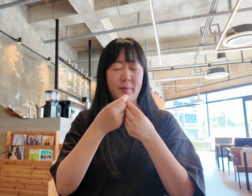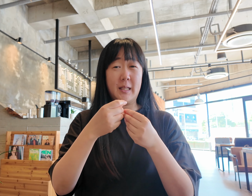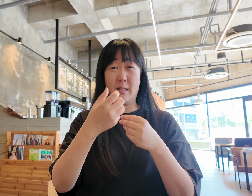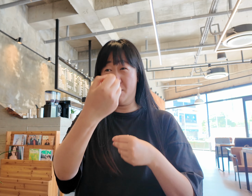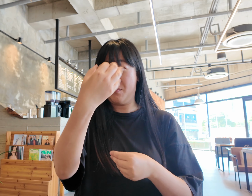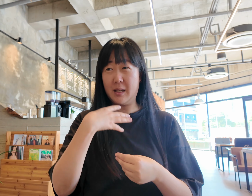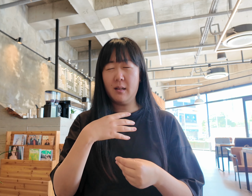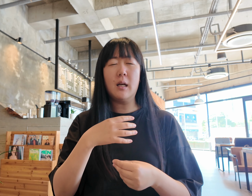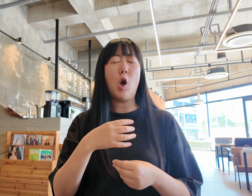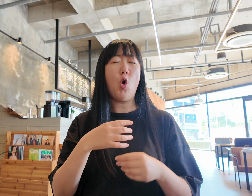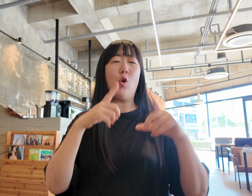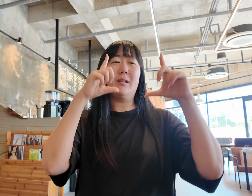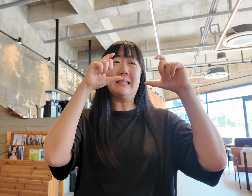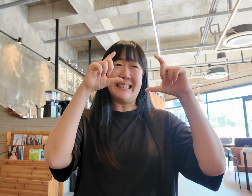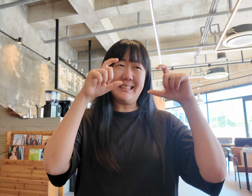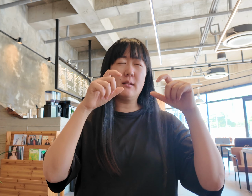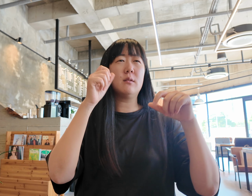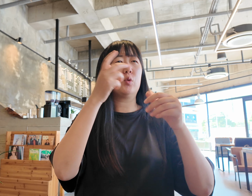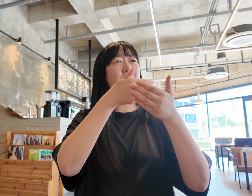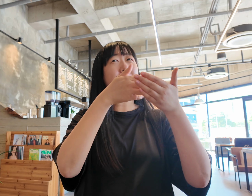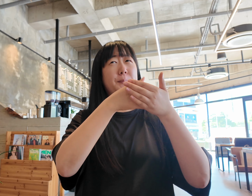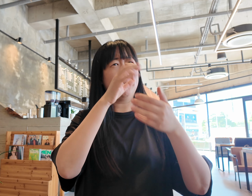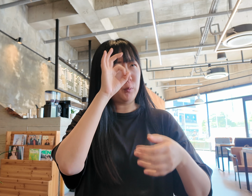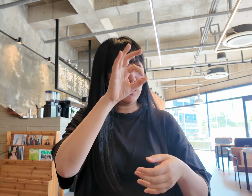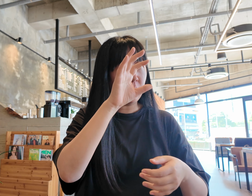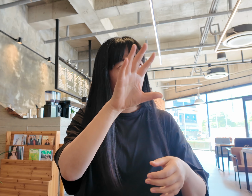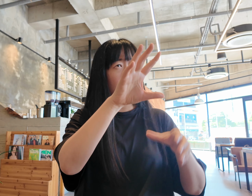Ich verstehe, dass es notwendig ist,